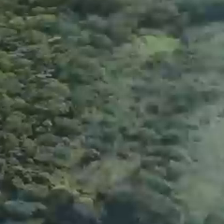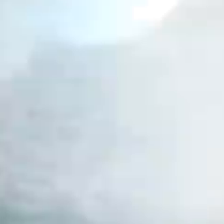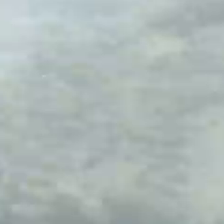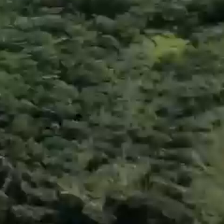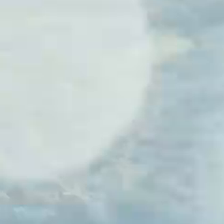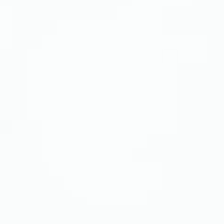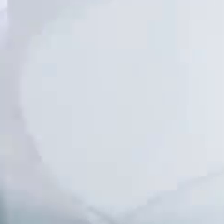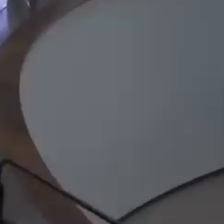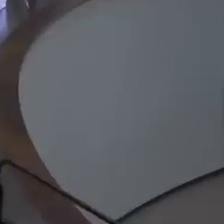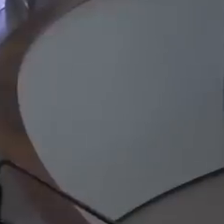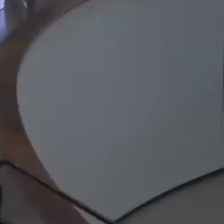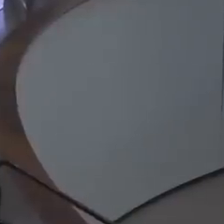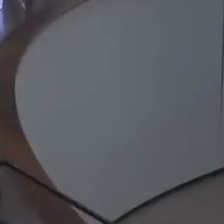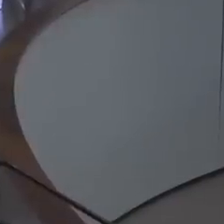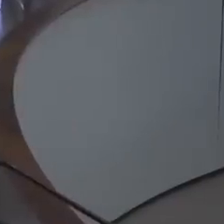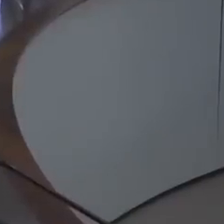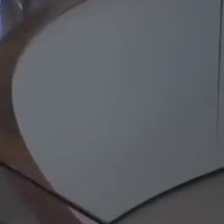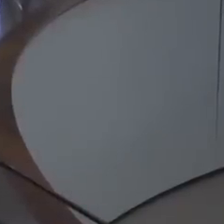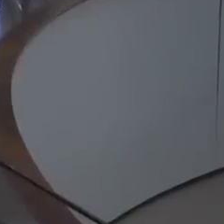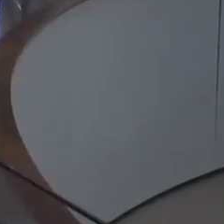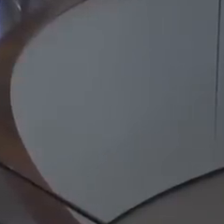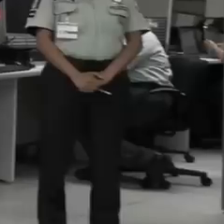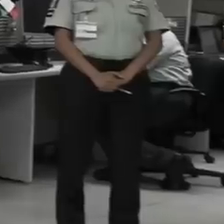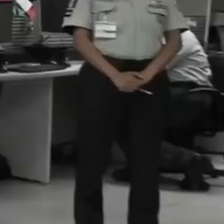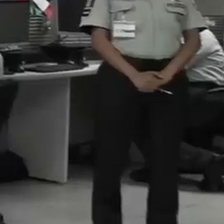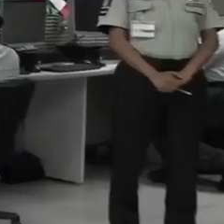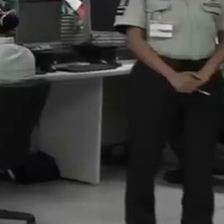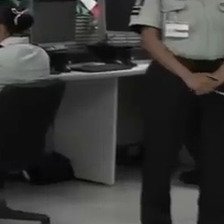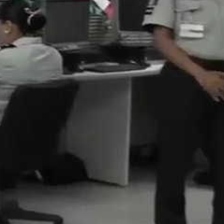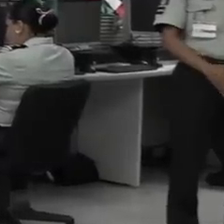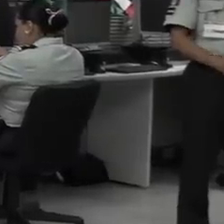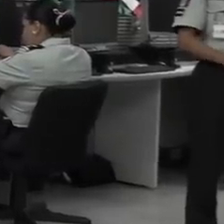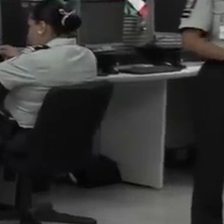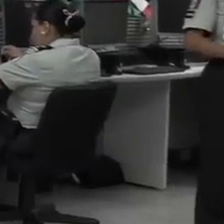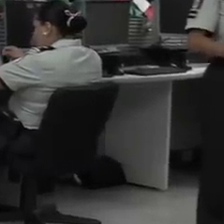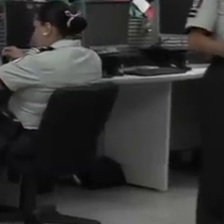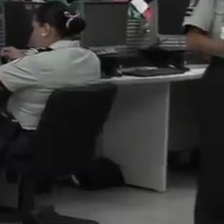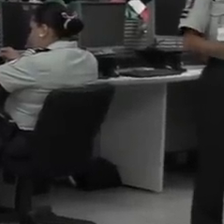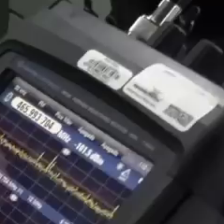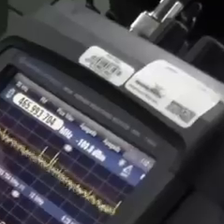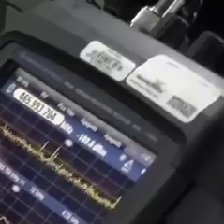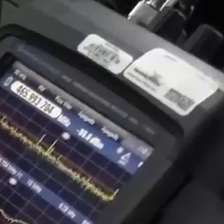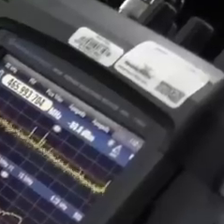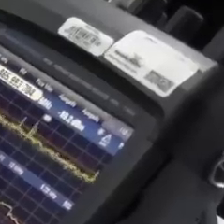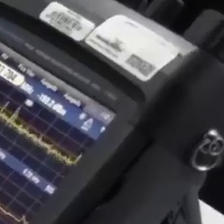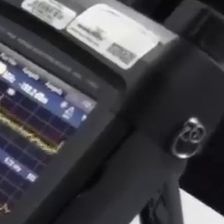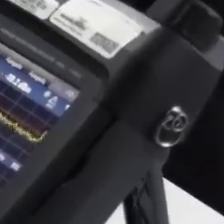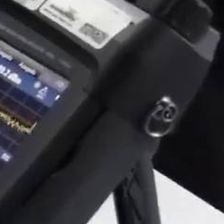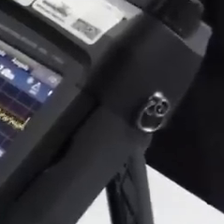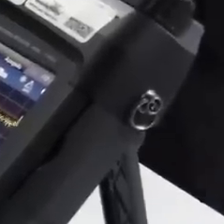la presidenta de México ha anunciado que se han fortalecido las instituciones para llevar la paz